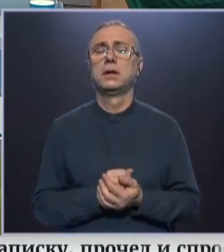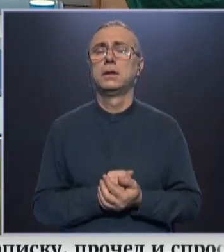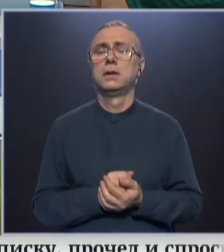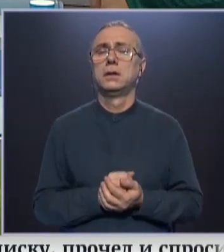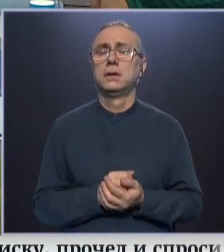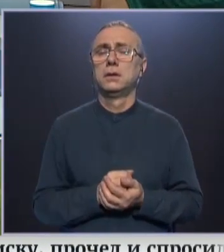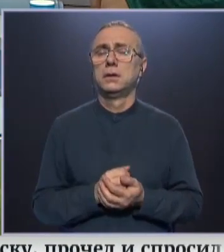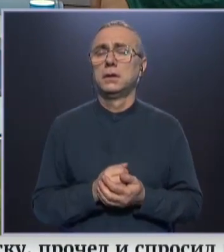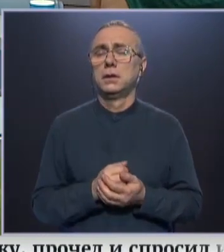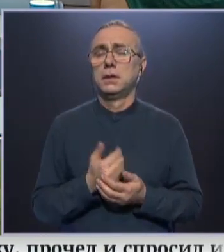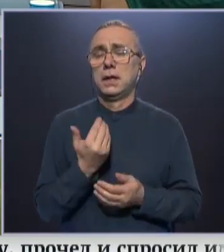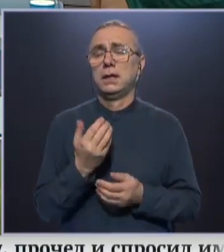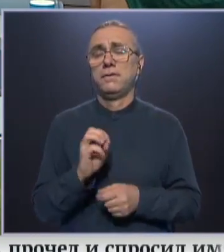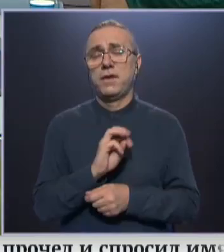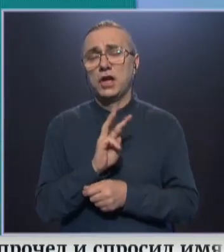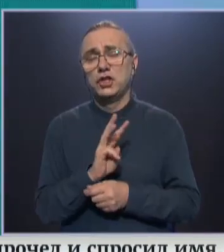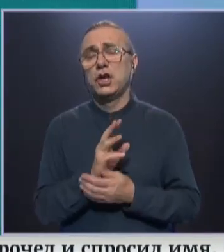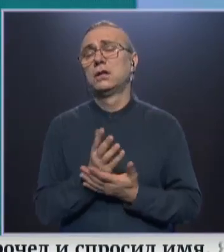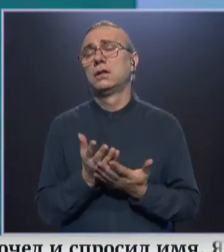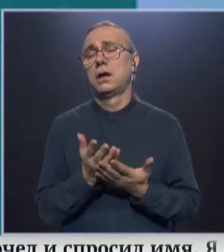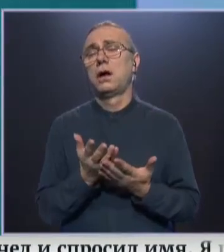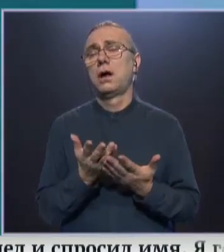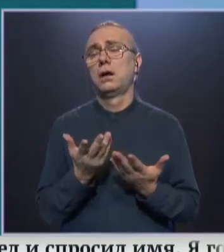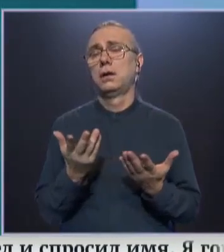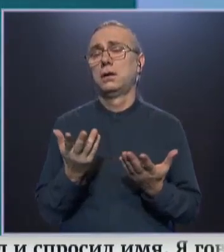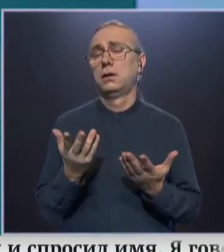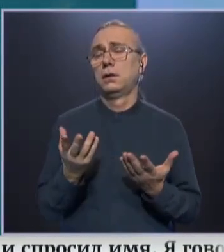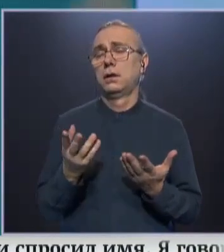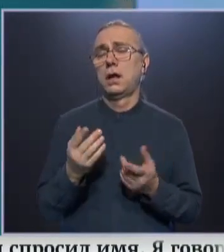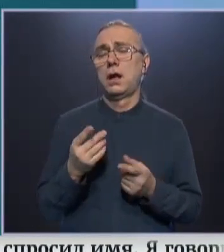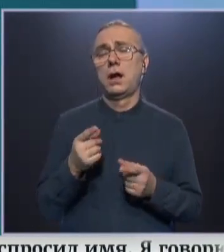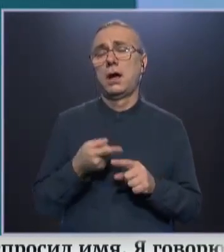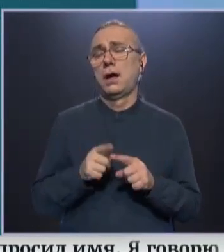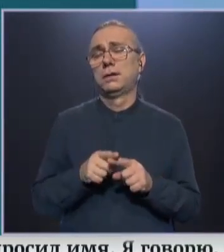для нее поводом прелюбодействовать ты вполне в рамках благочестия